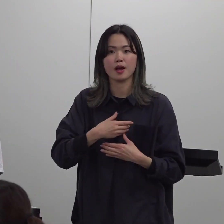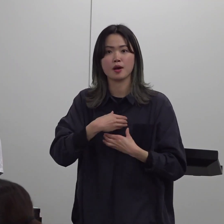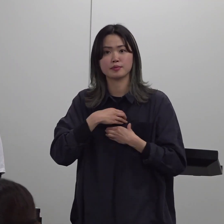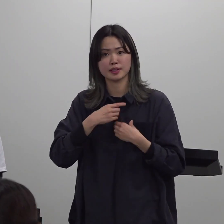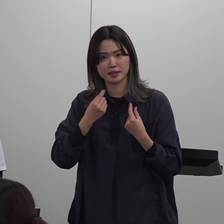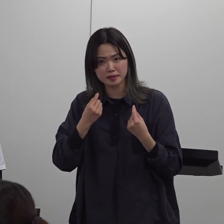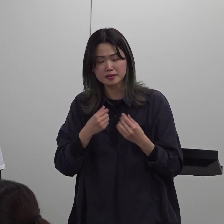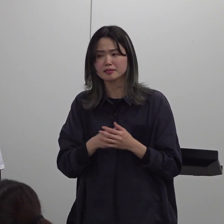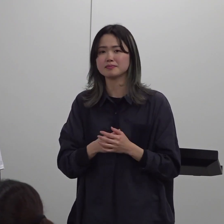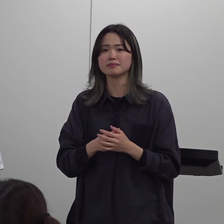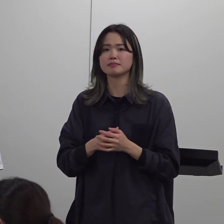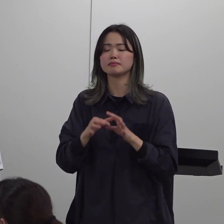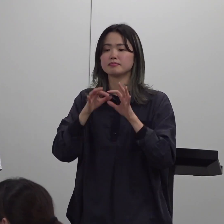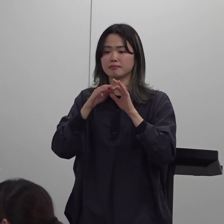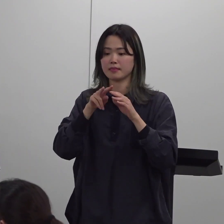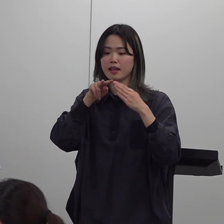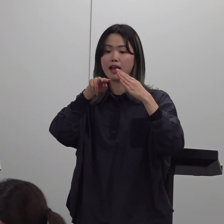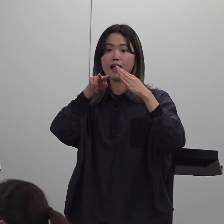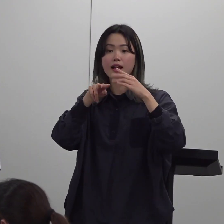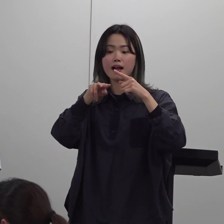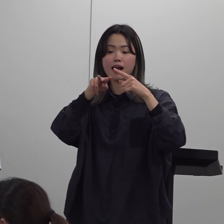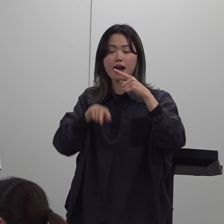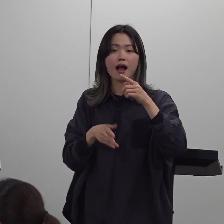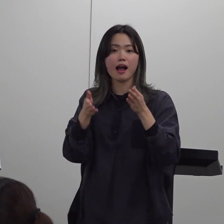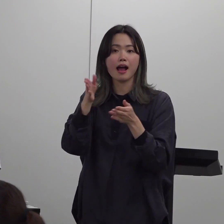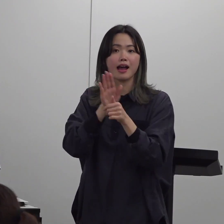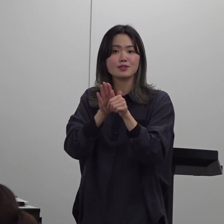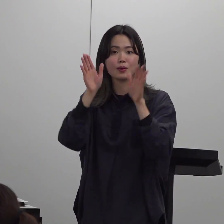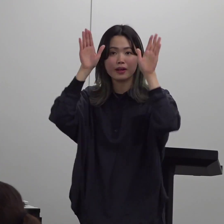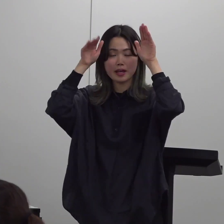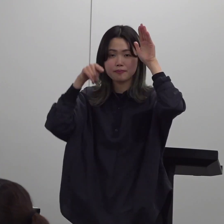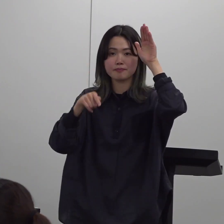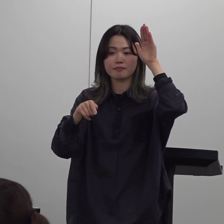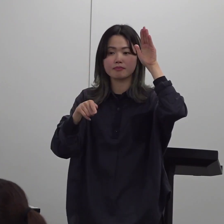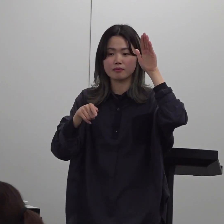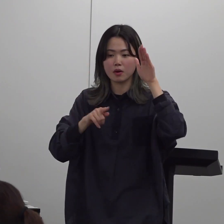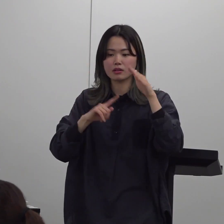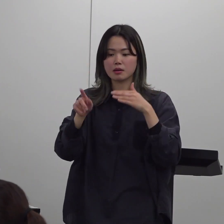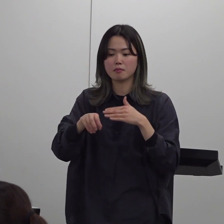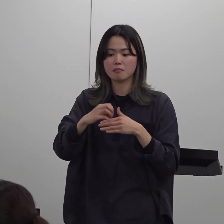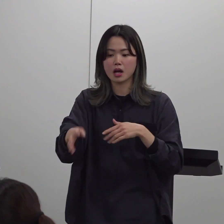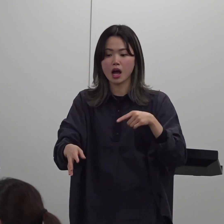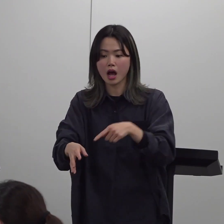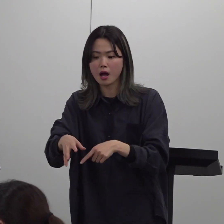介助犬でもパっと（ものを）落としたときに指示を出してお仕事をしてほしいのに